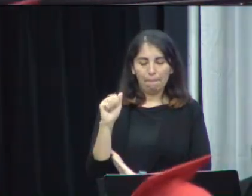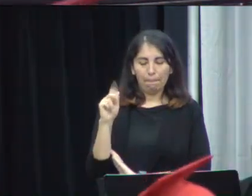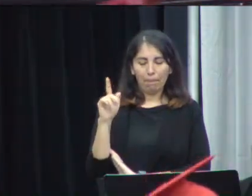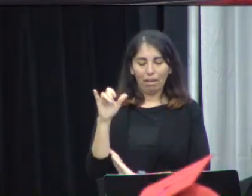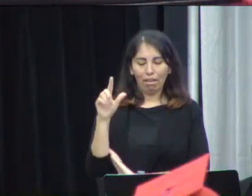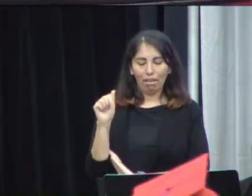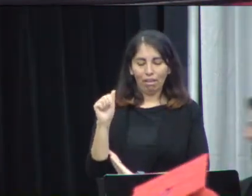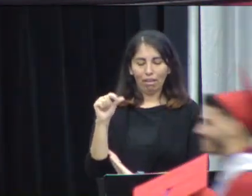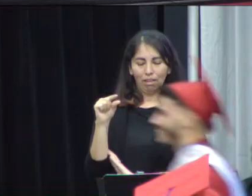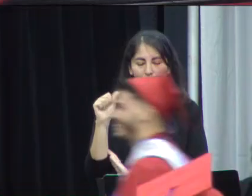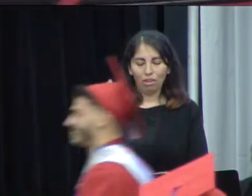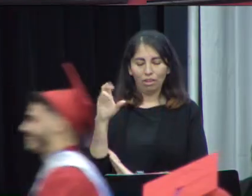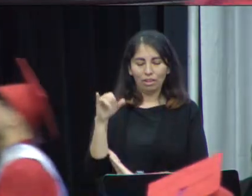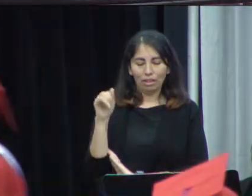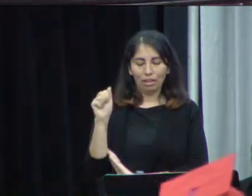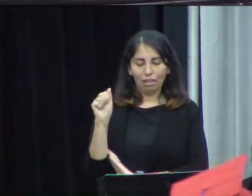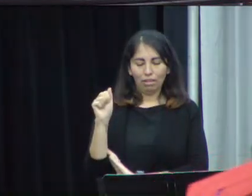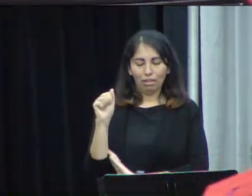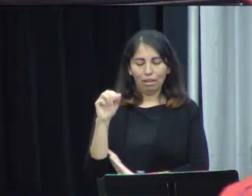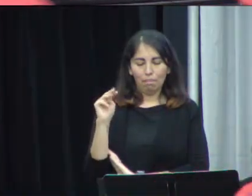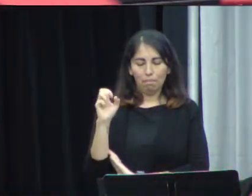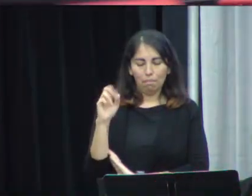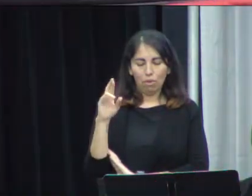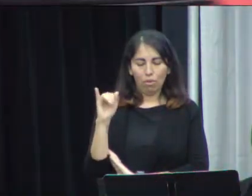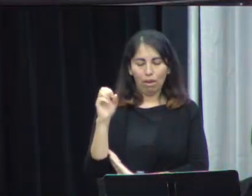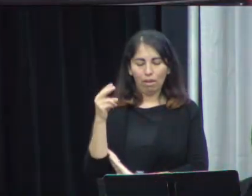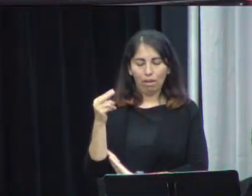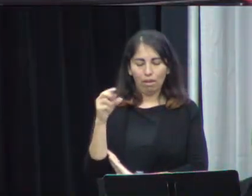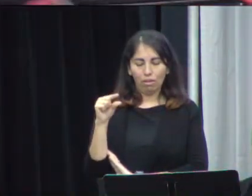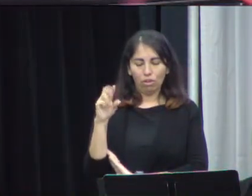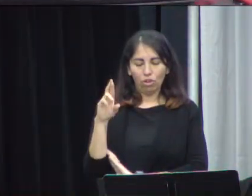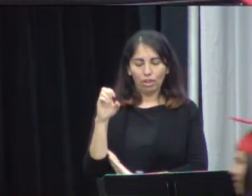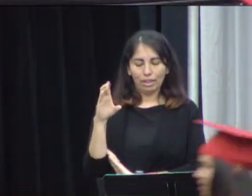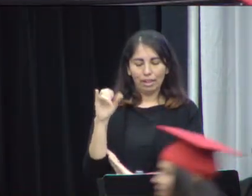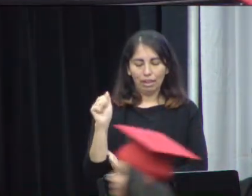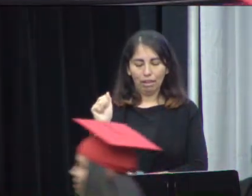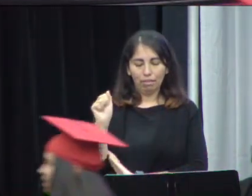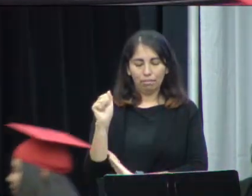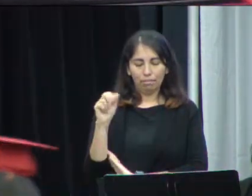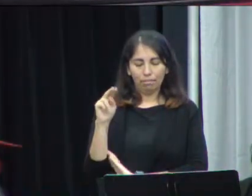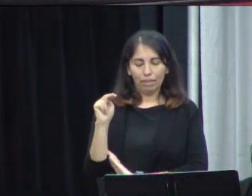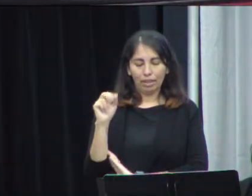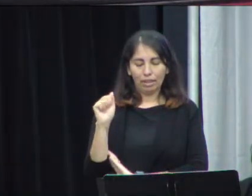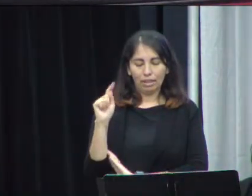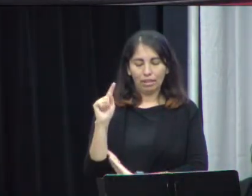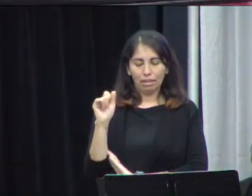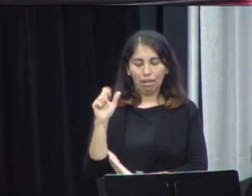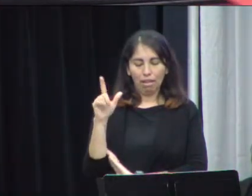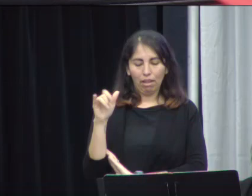(audience applauds) Mariah Garcia. (audience applauds)